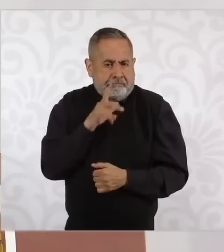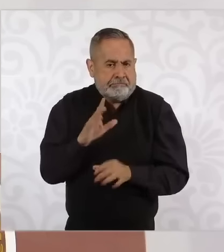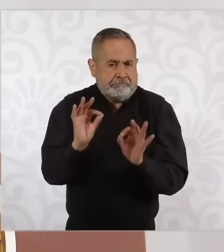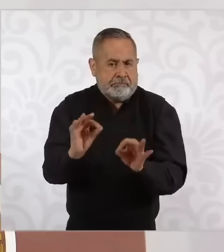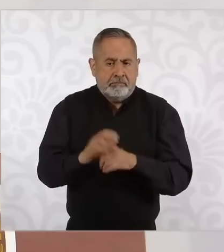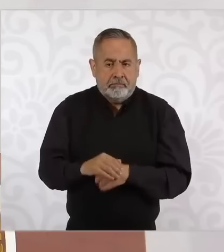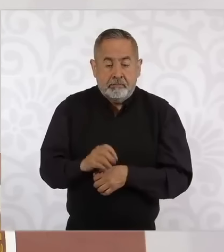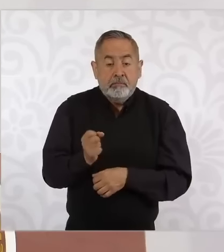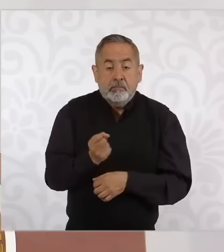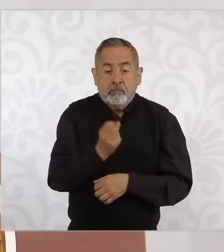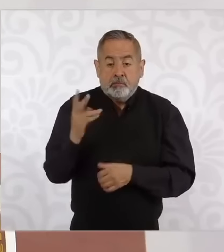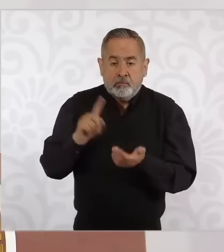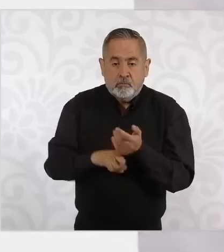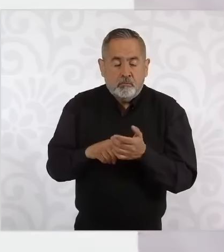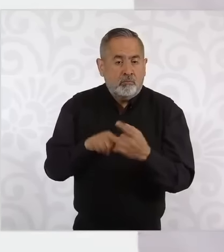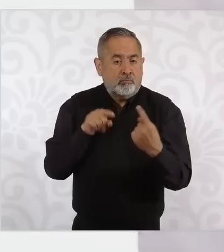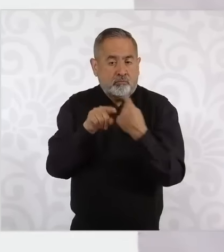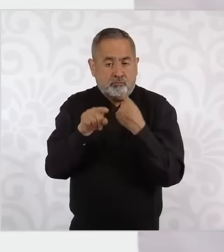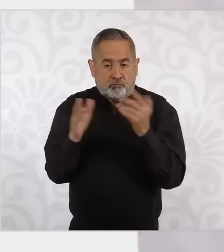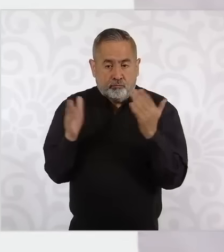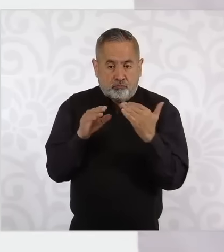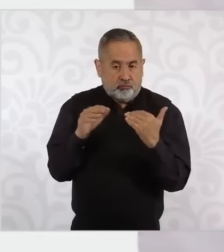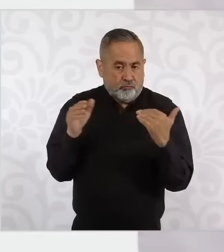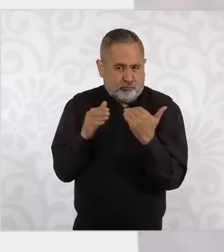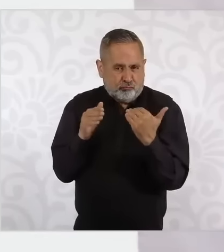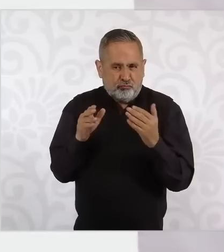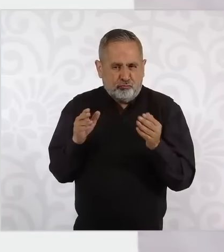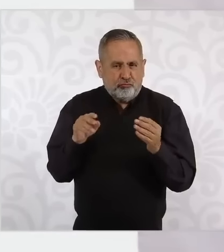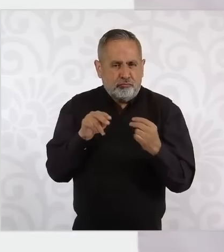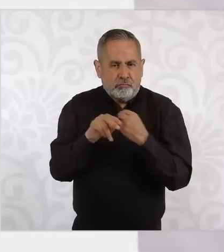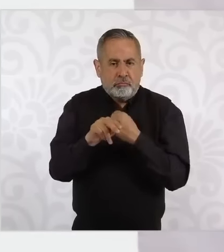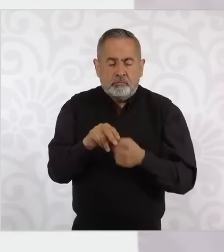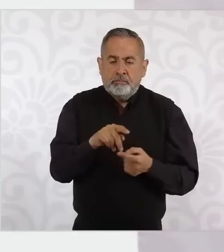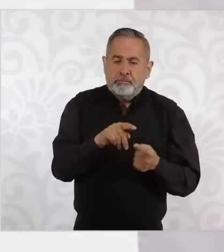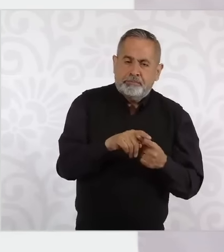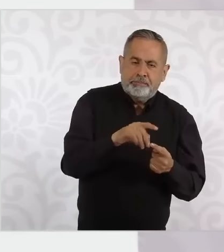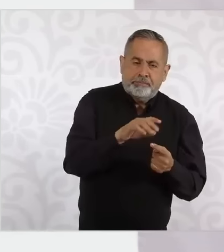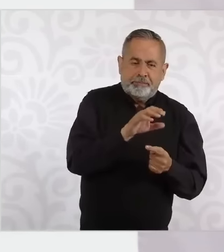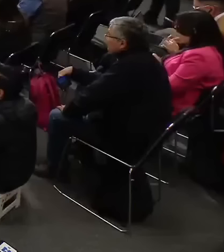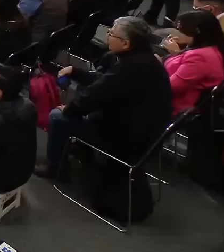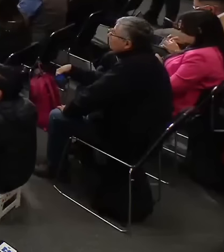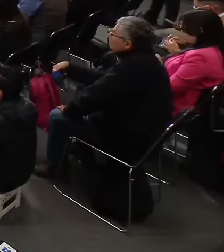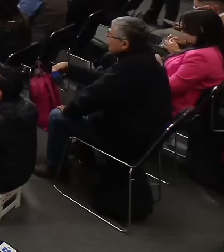son carreteras más pequeñas, por ejemplo, eh Babíspenos, Casas Grandes, que es una carretera